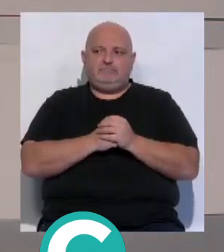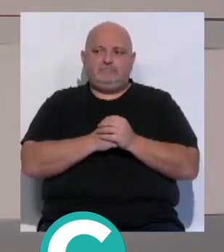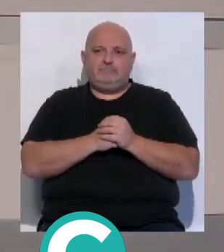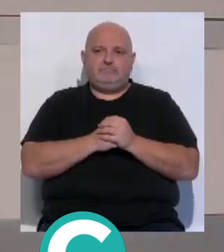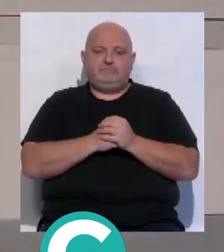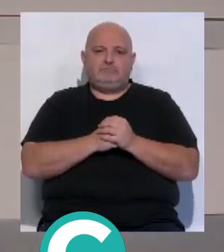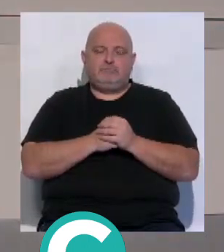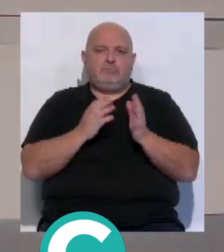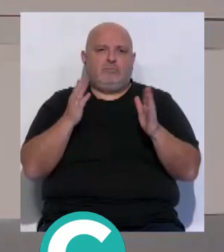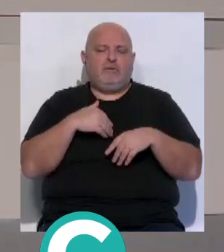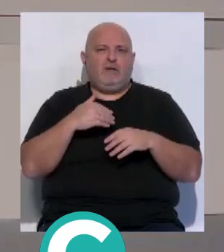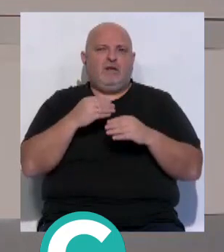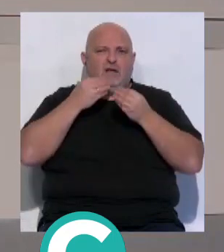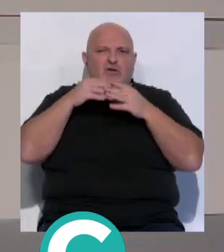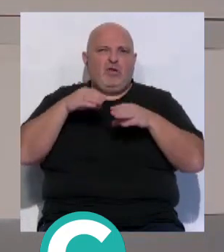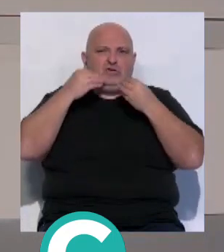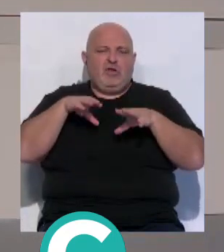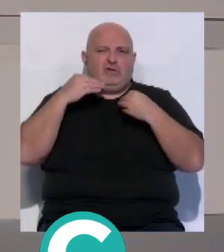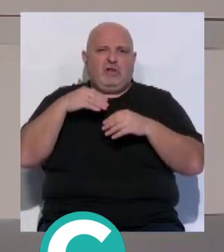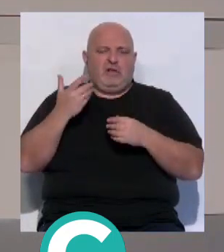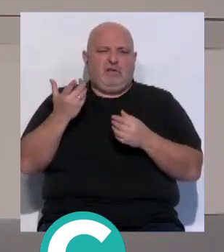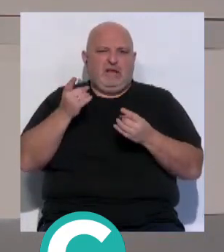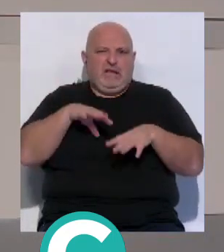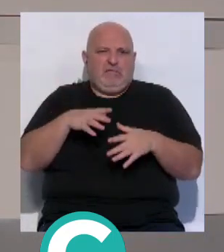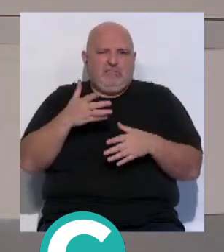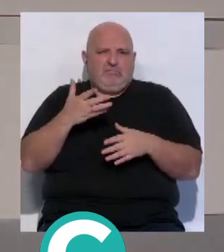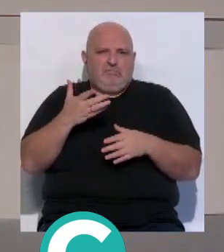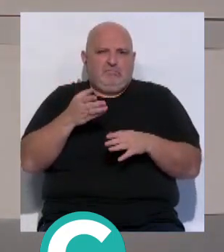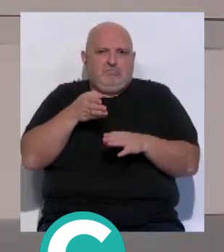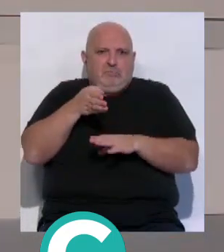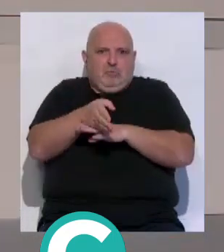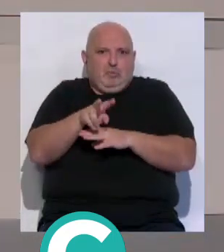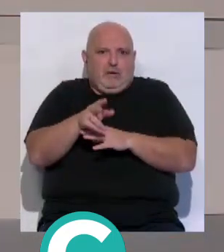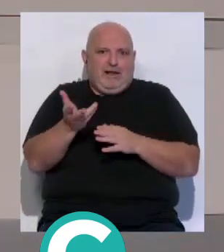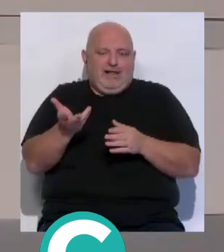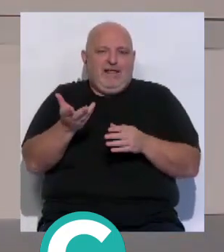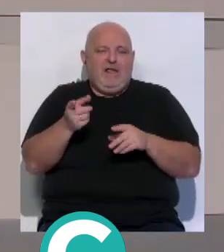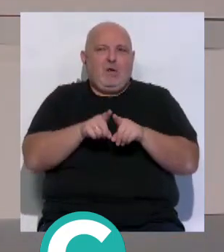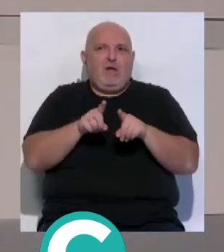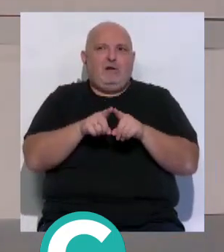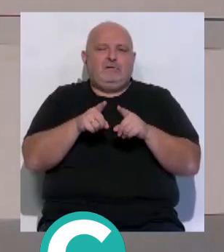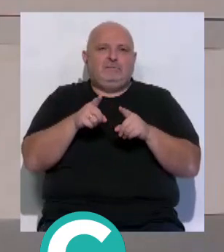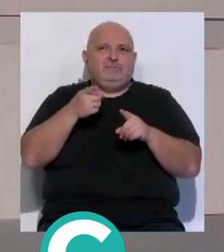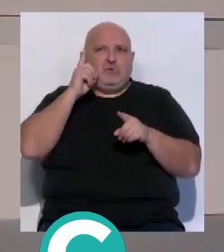y luego hablamos de la historia del Cádiz luego hablamos de decir nos hacen esto bien